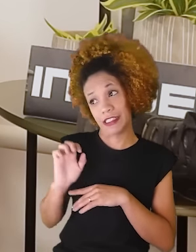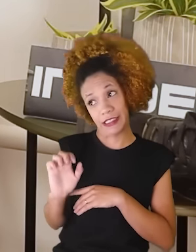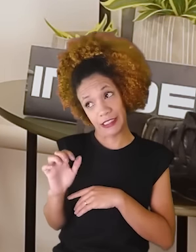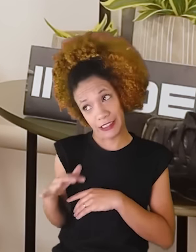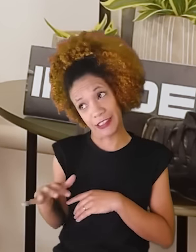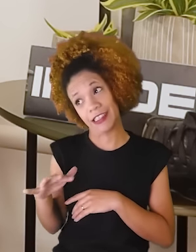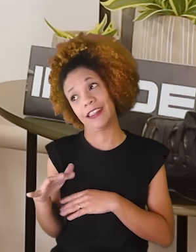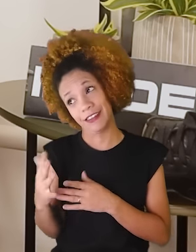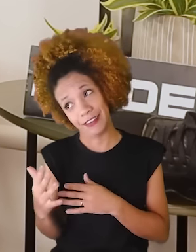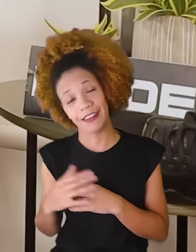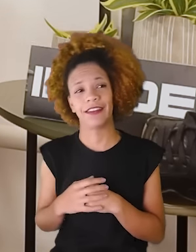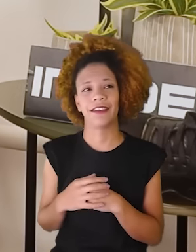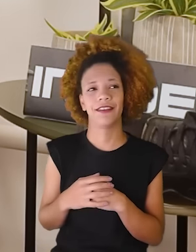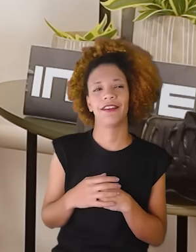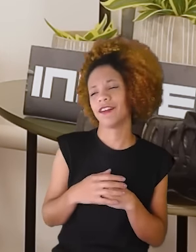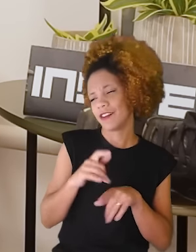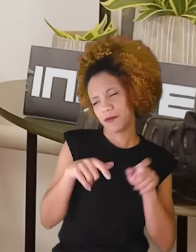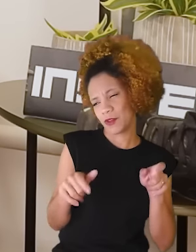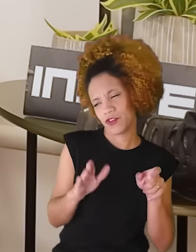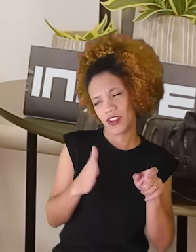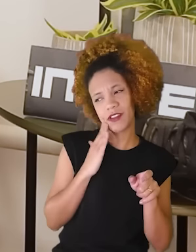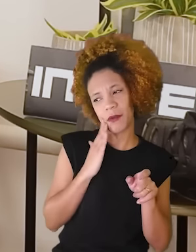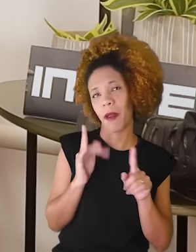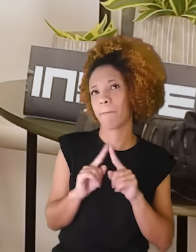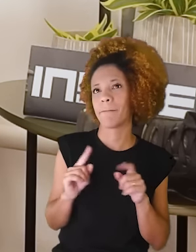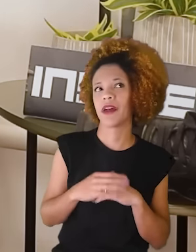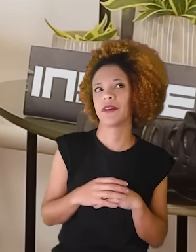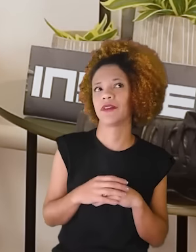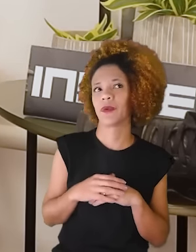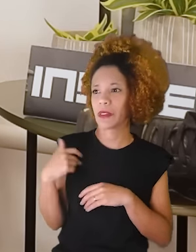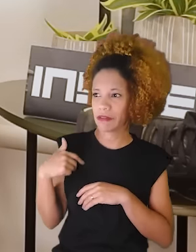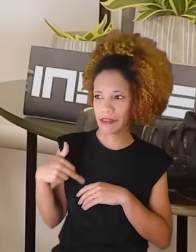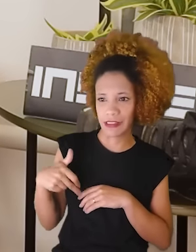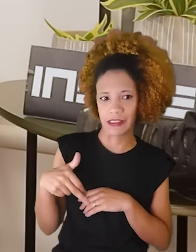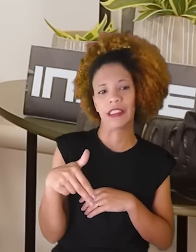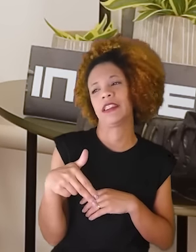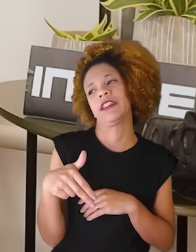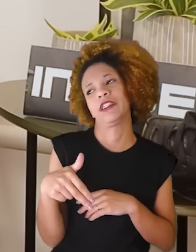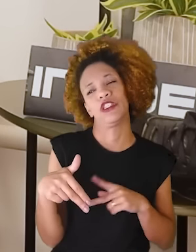falar aqui eu acho que a galera toda já sabe também mas quando ele passar e falar [ __ ]